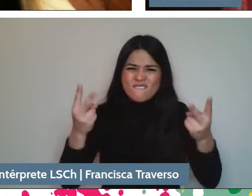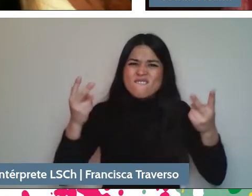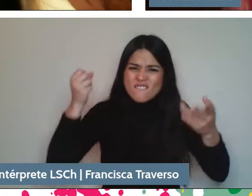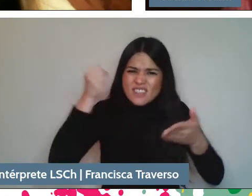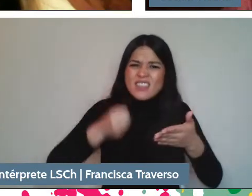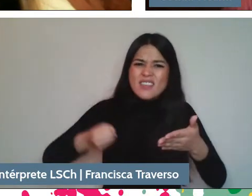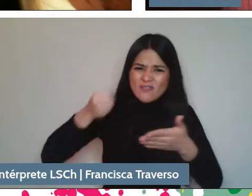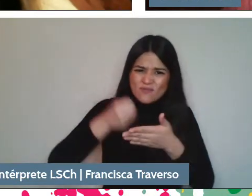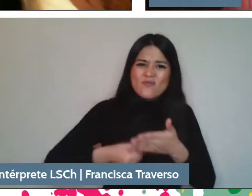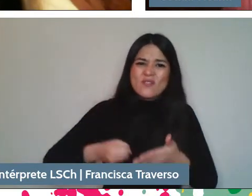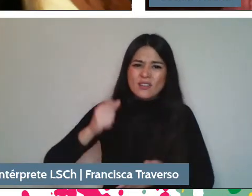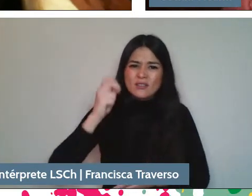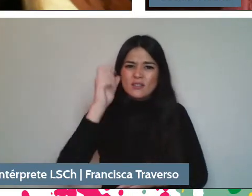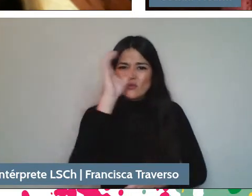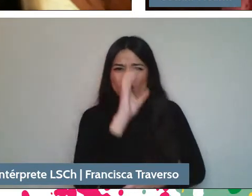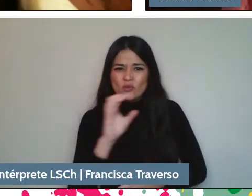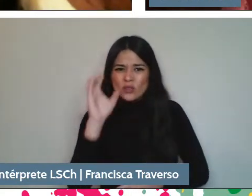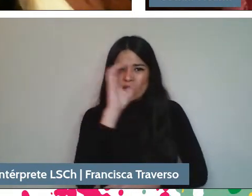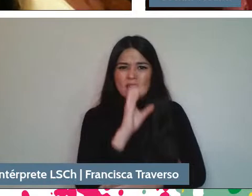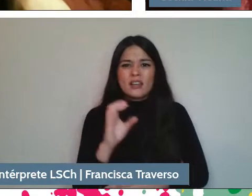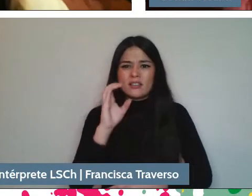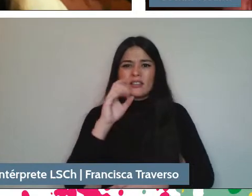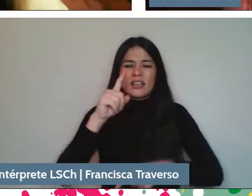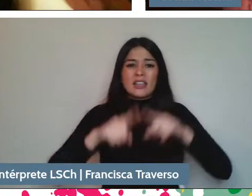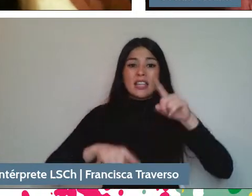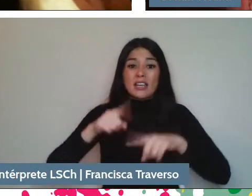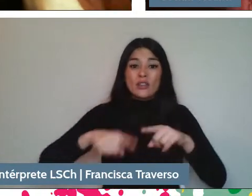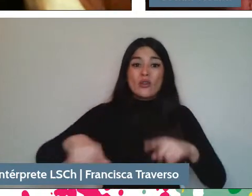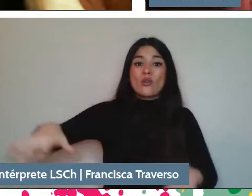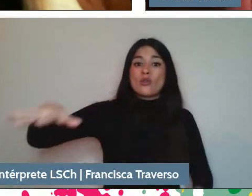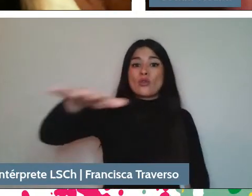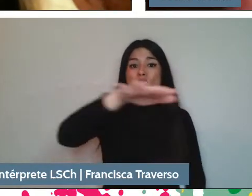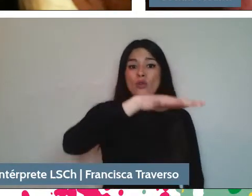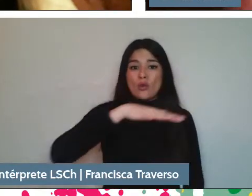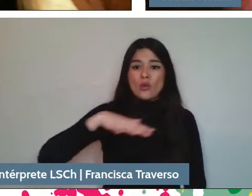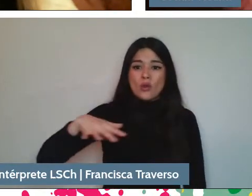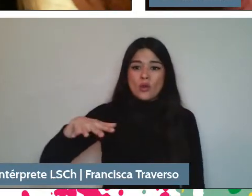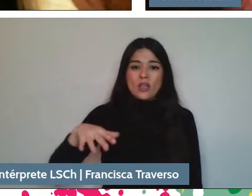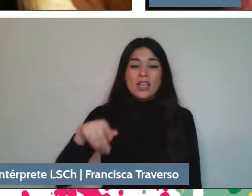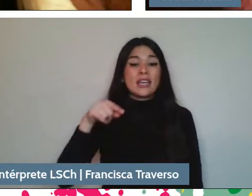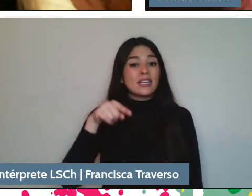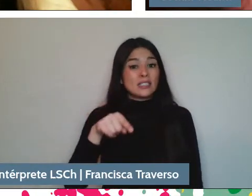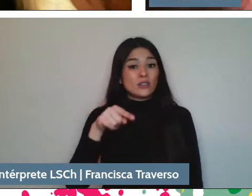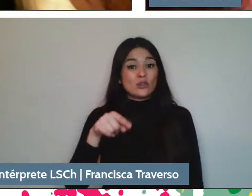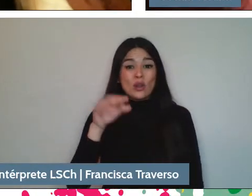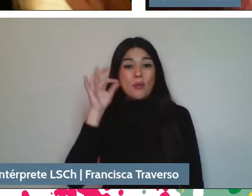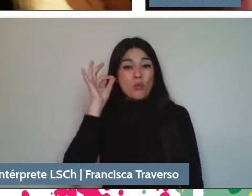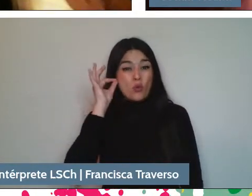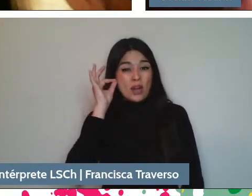en cuanto a ver el territorio, por ejemplo. Eso en las mujeres de mi generación no se veía.